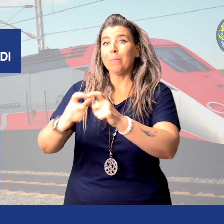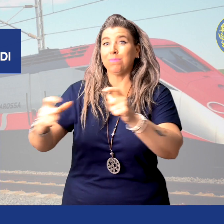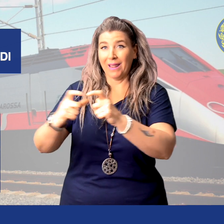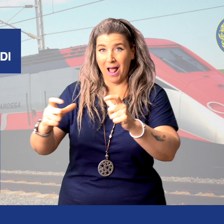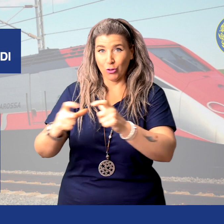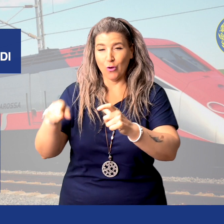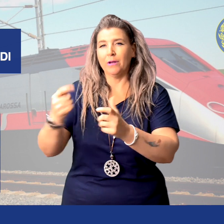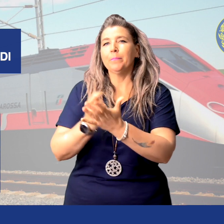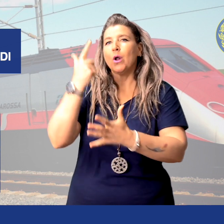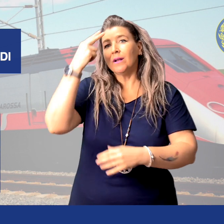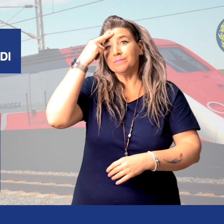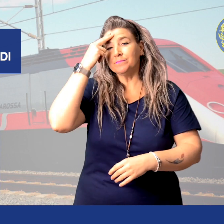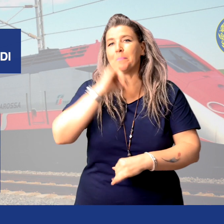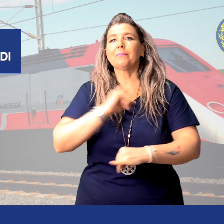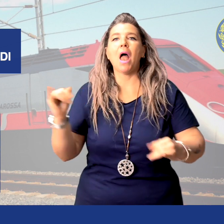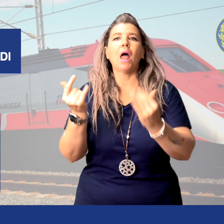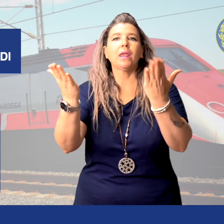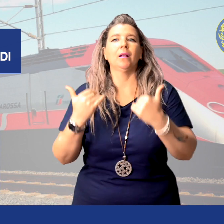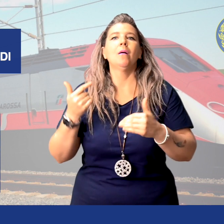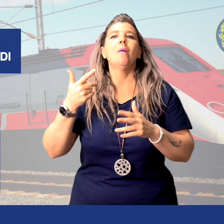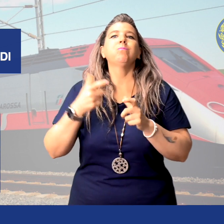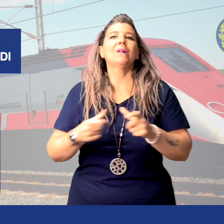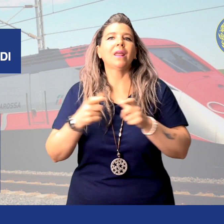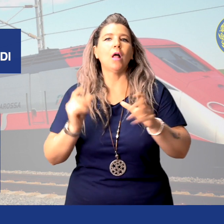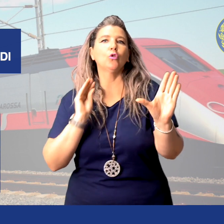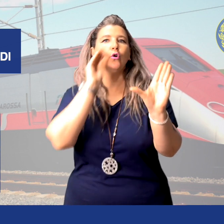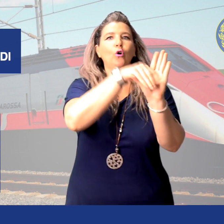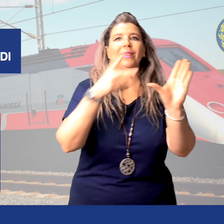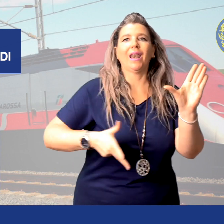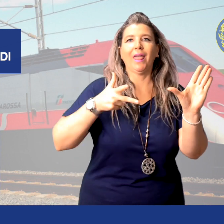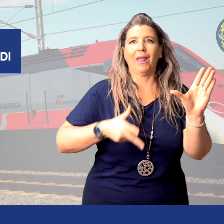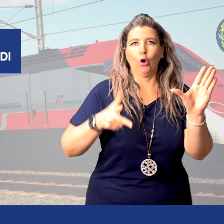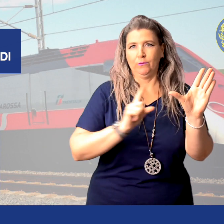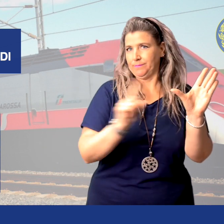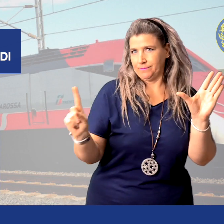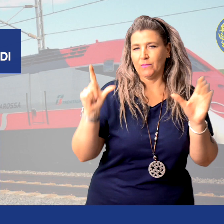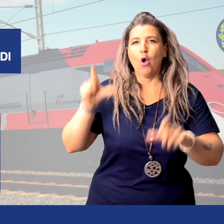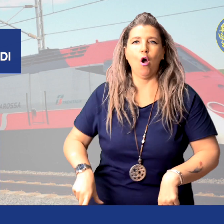Non è possibile usufruire l'agevolazione acquistando il biglietto direttamente nel treno